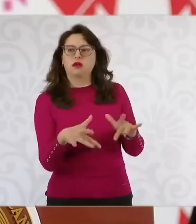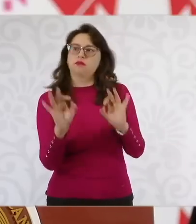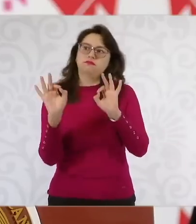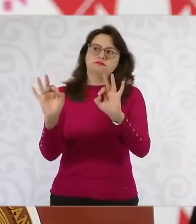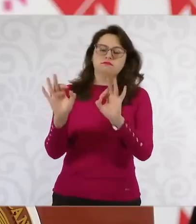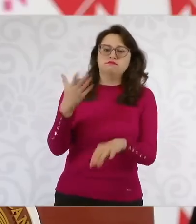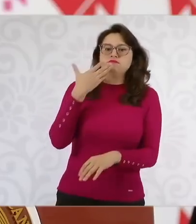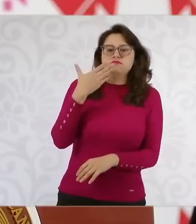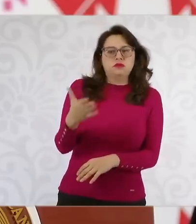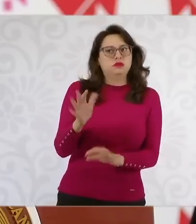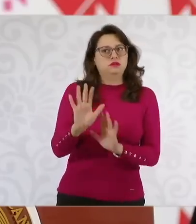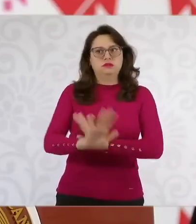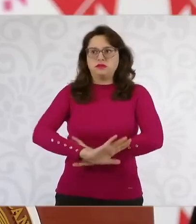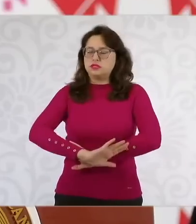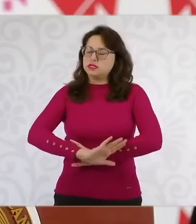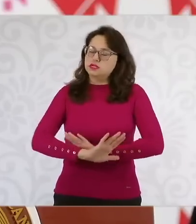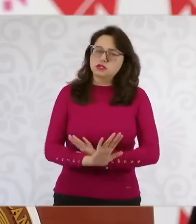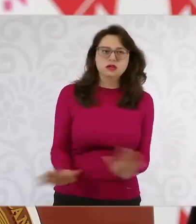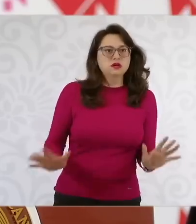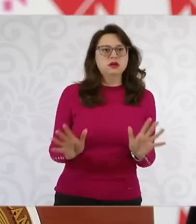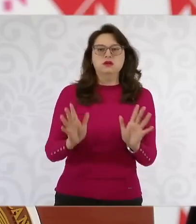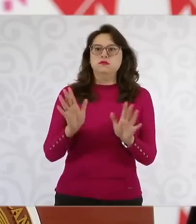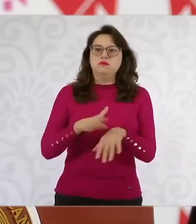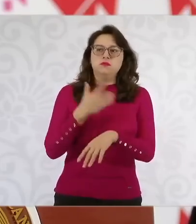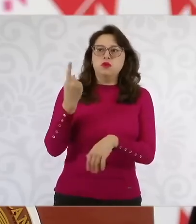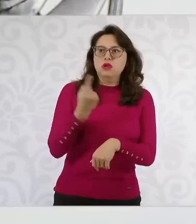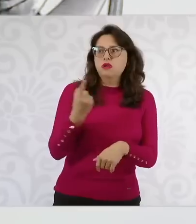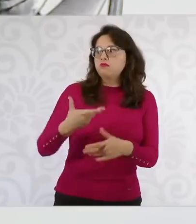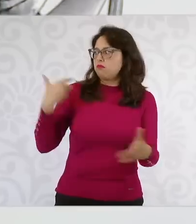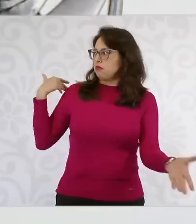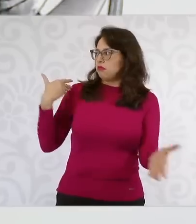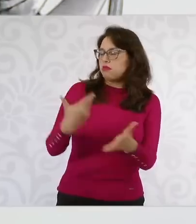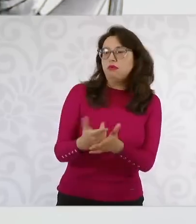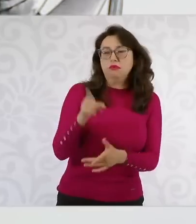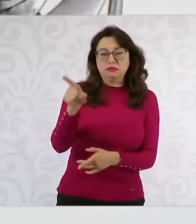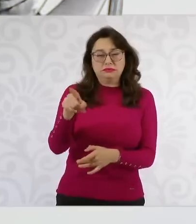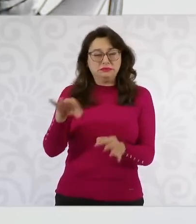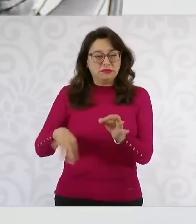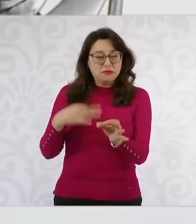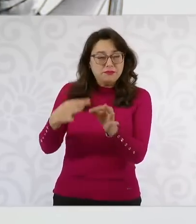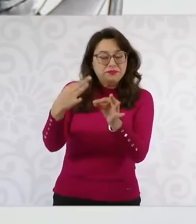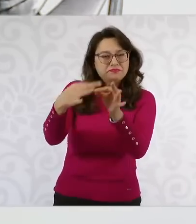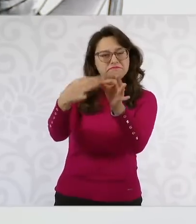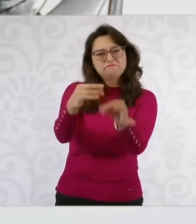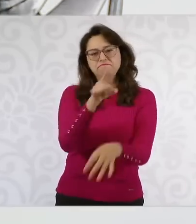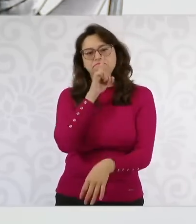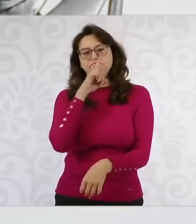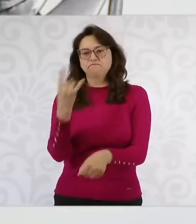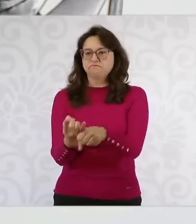hizo un buen papel y ahora hay una encargada del despacho y vamos a ver pues a quién se